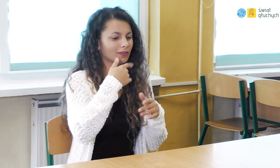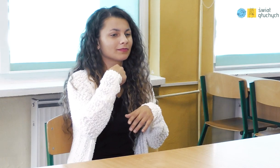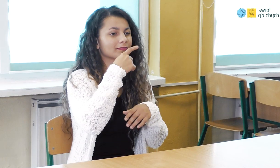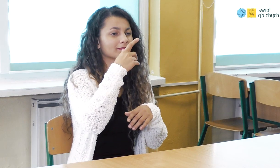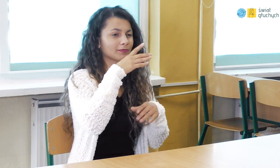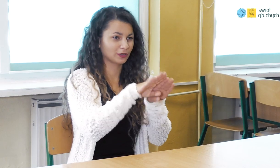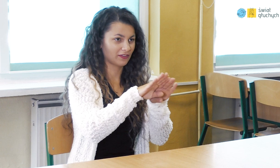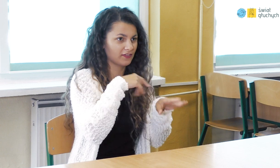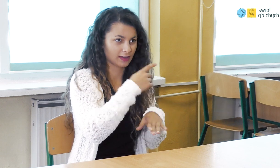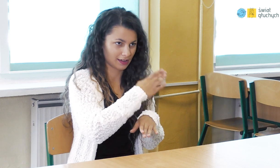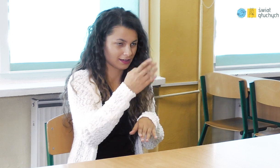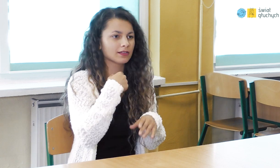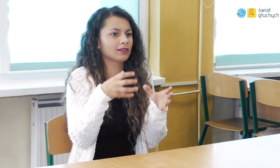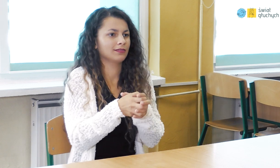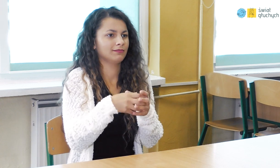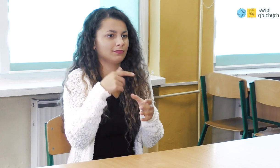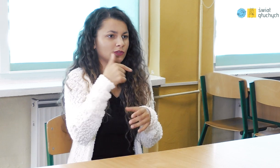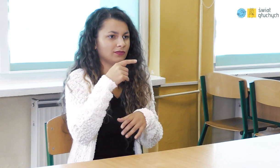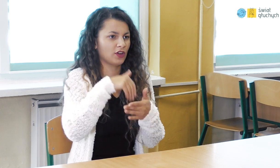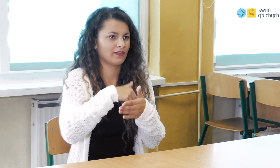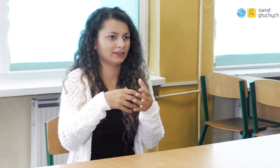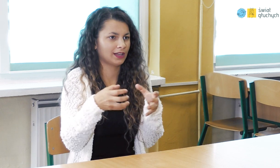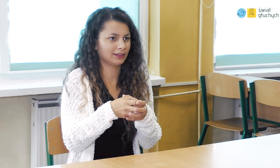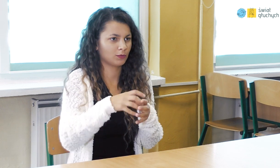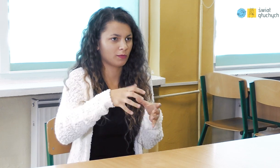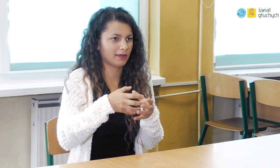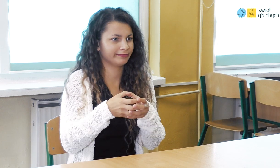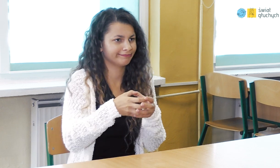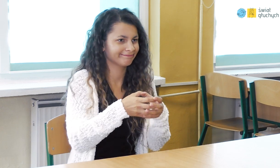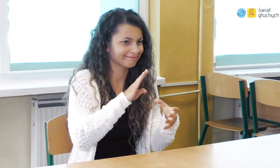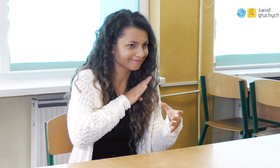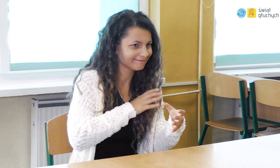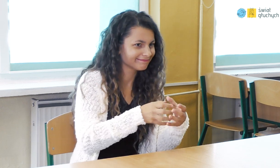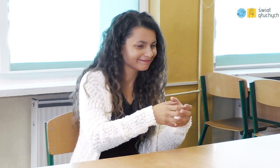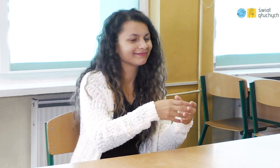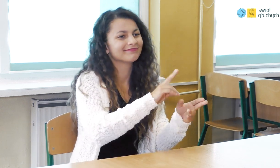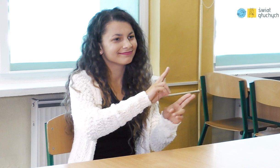Tak, u mnie było tak samo. W podstawówce musieliśmy wszyscy wychodzić z wychowawcą.